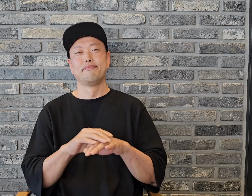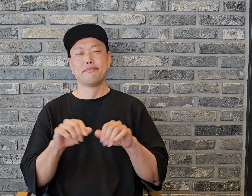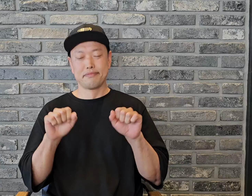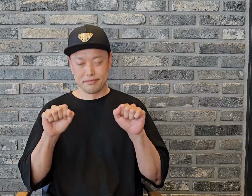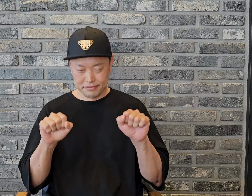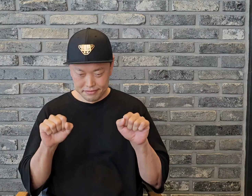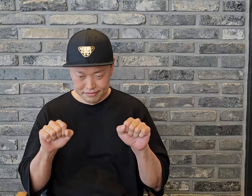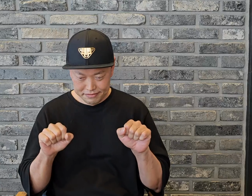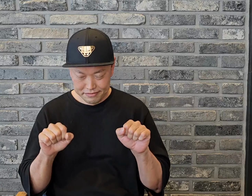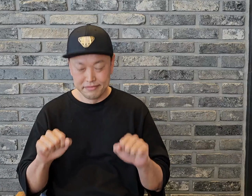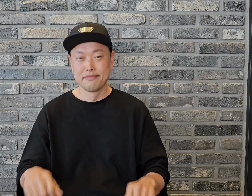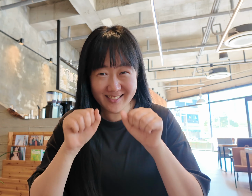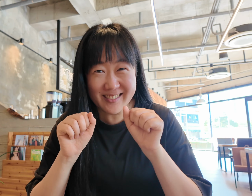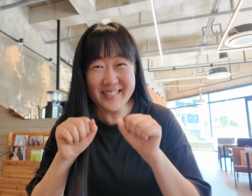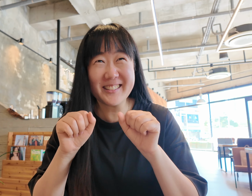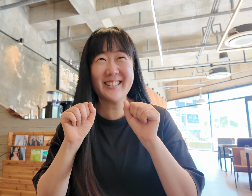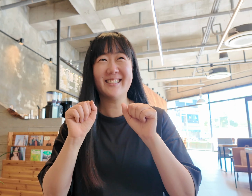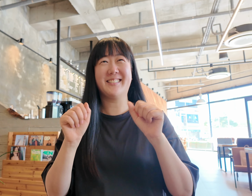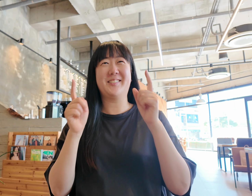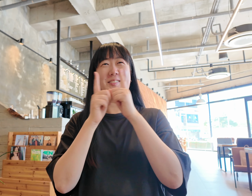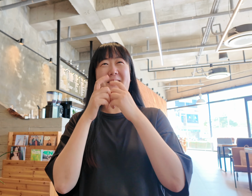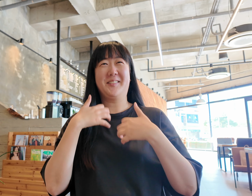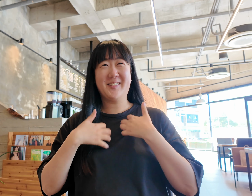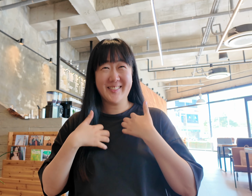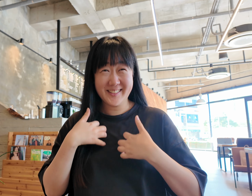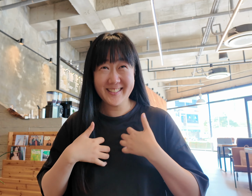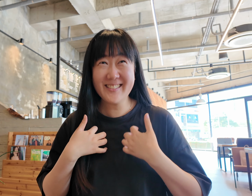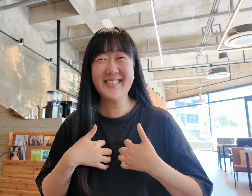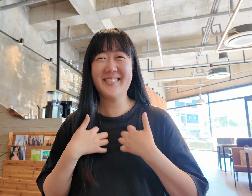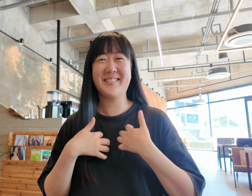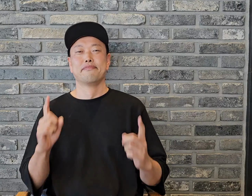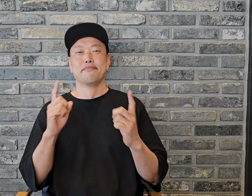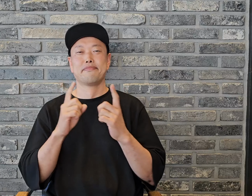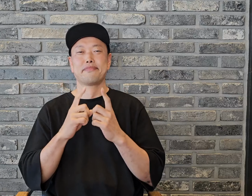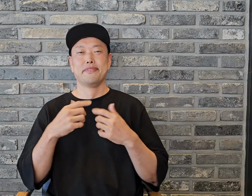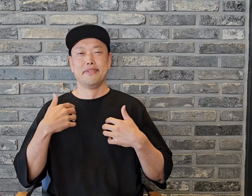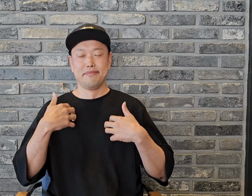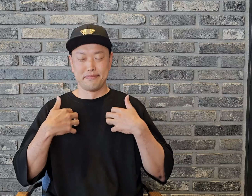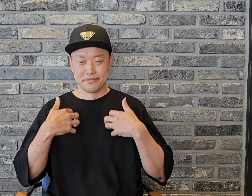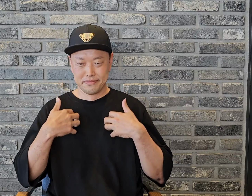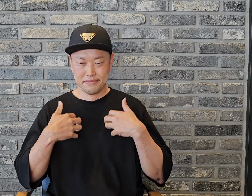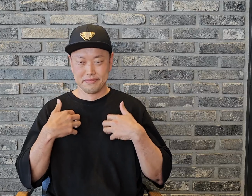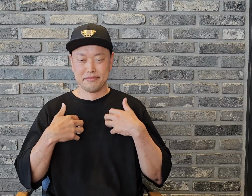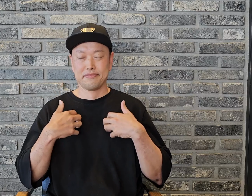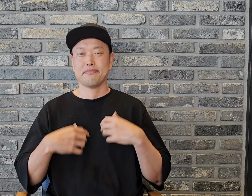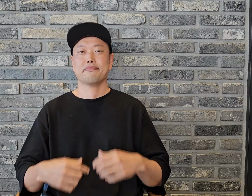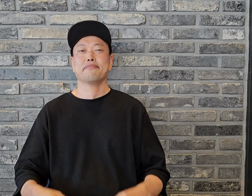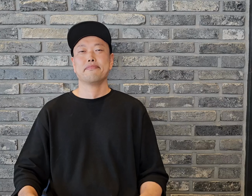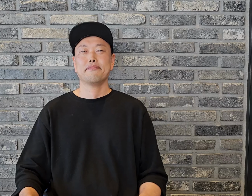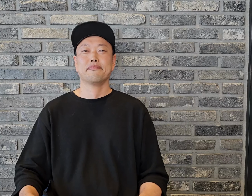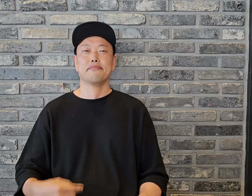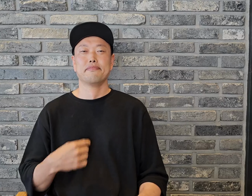Hallo, schön dich kennenzulernen.